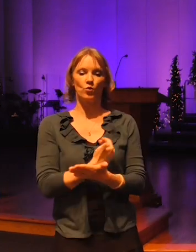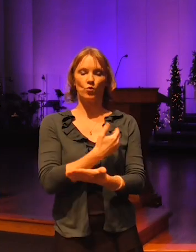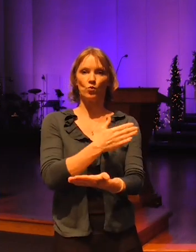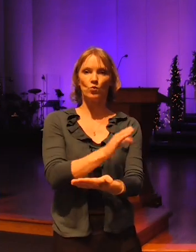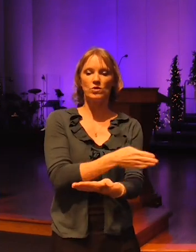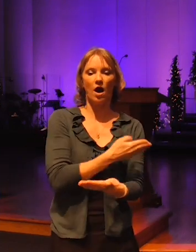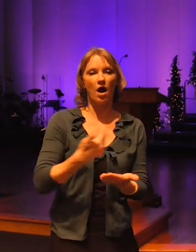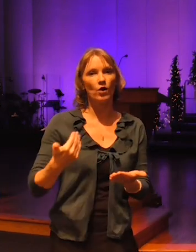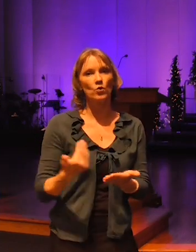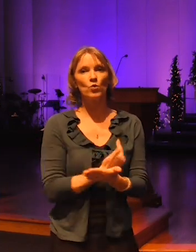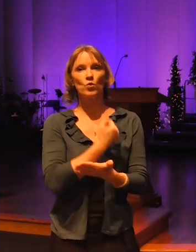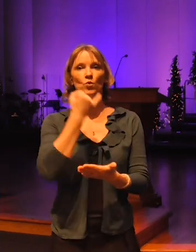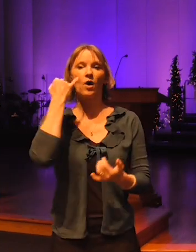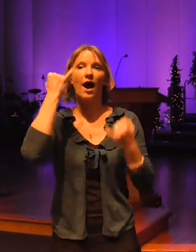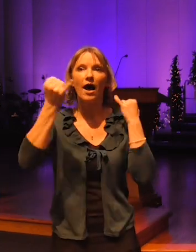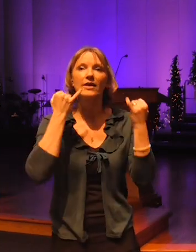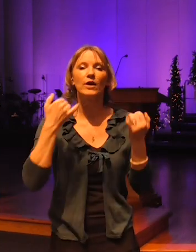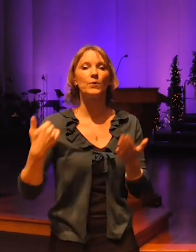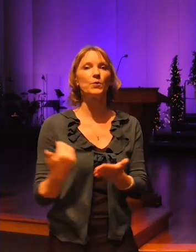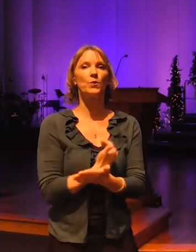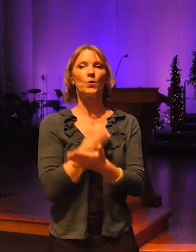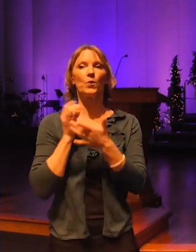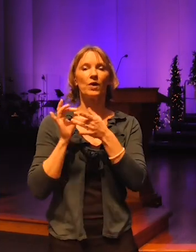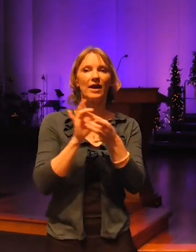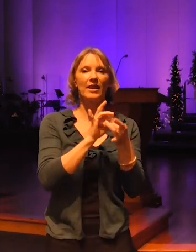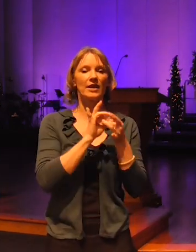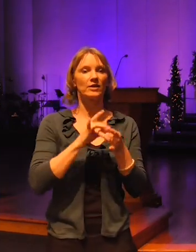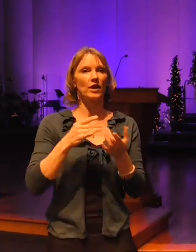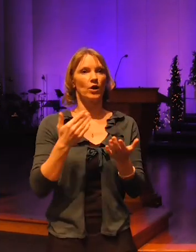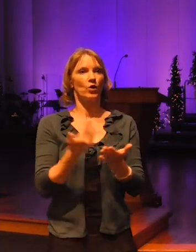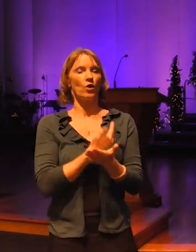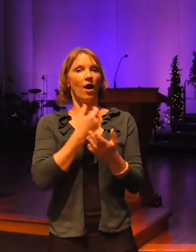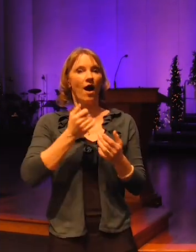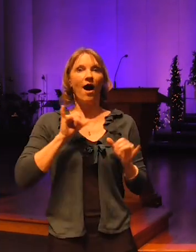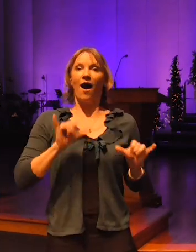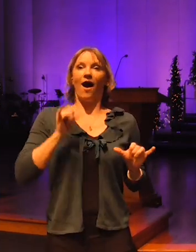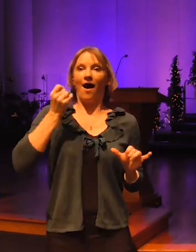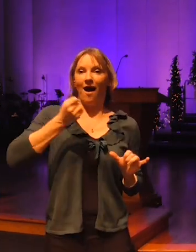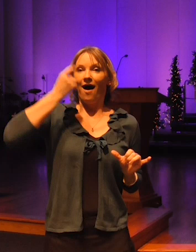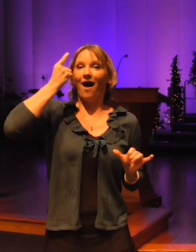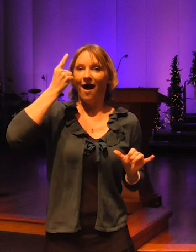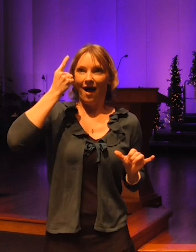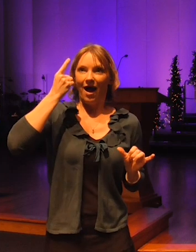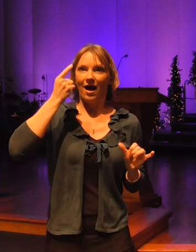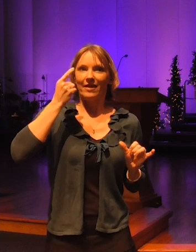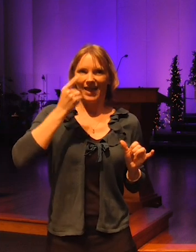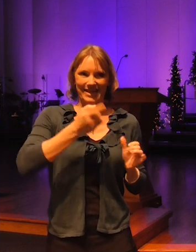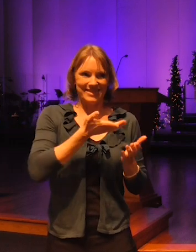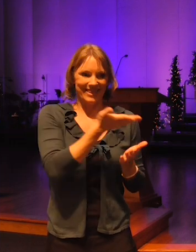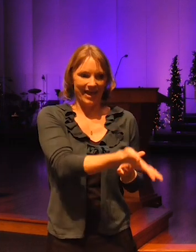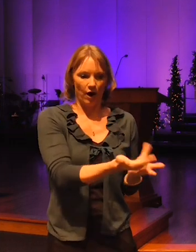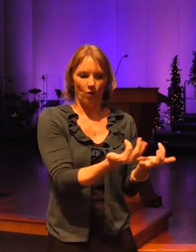nueva conexión, esa nueva Epifanía que nos espera, si pudiéramos dejar ir lo viejo y cansado.